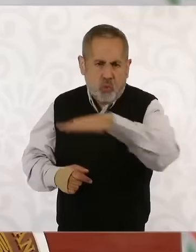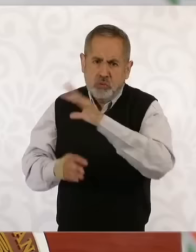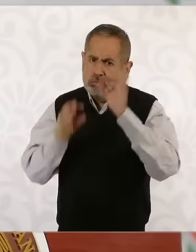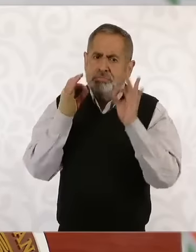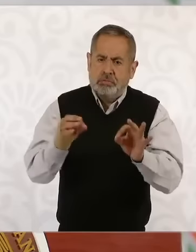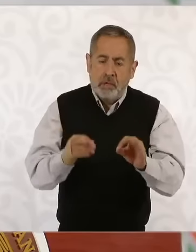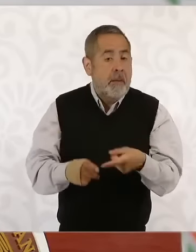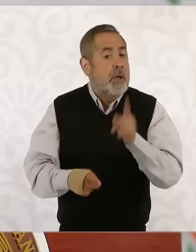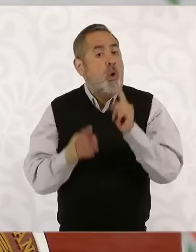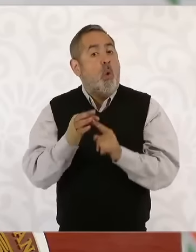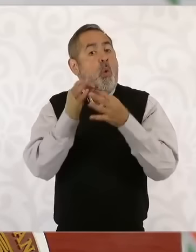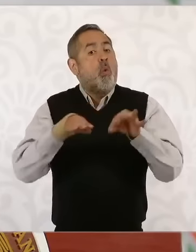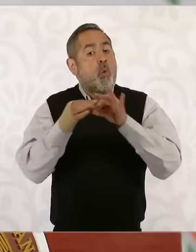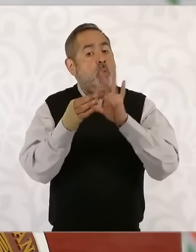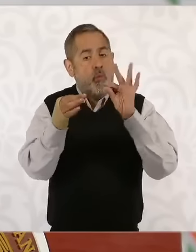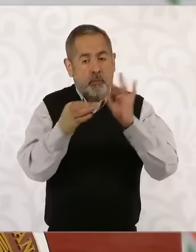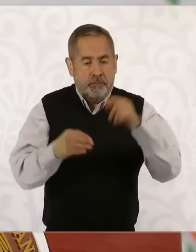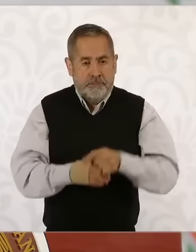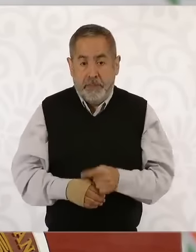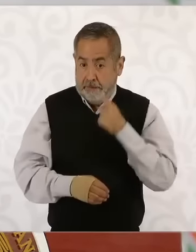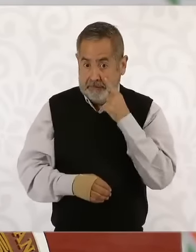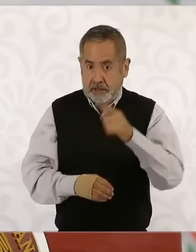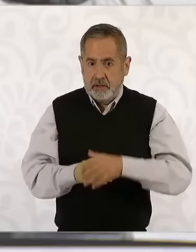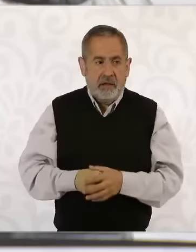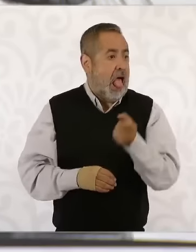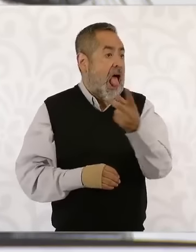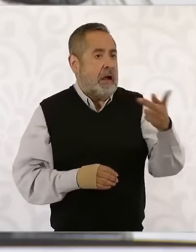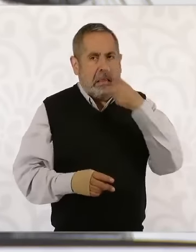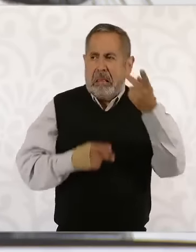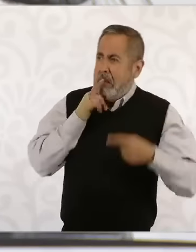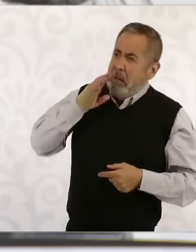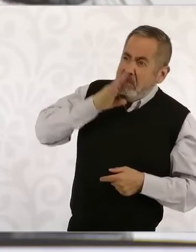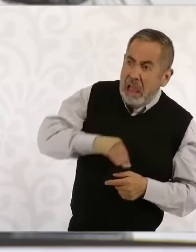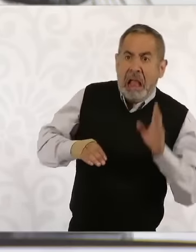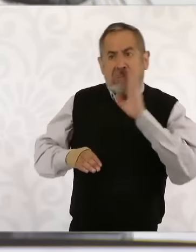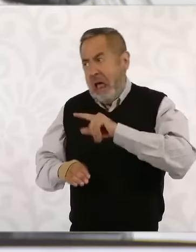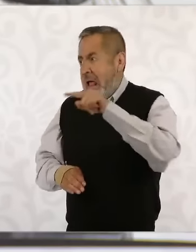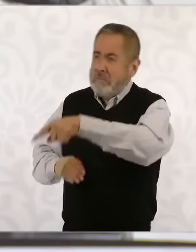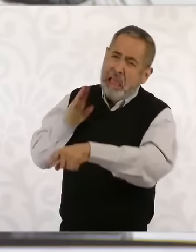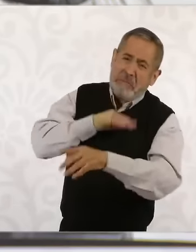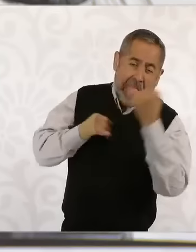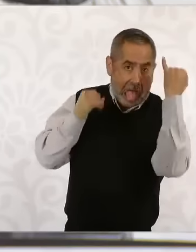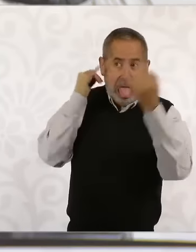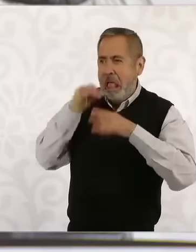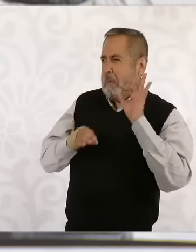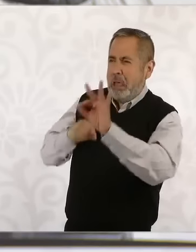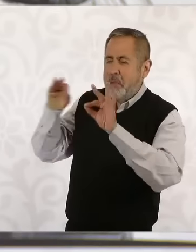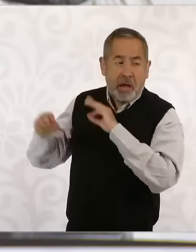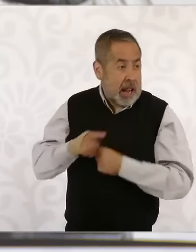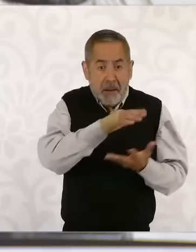última cuestión. Quienes han criticado y están criticando al amparo en su inmensa mayoría lo